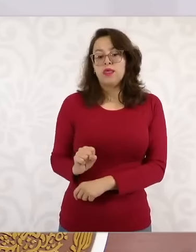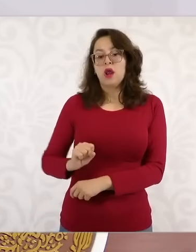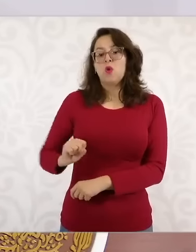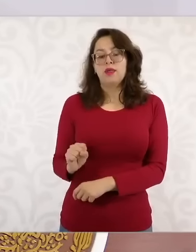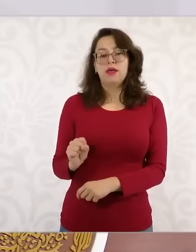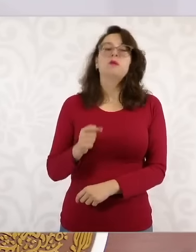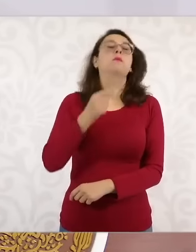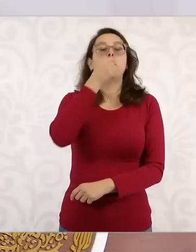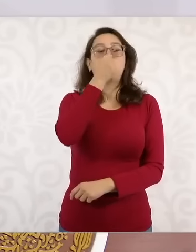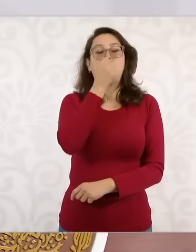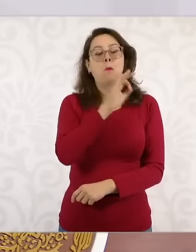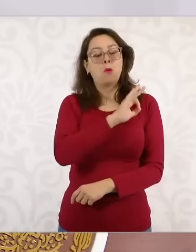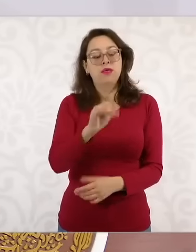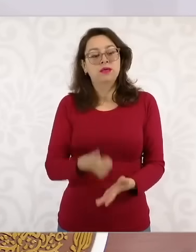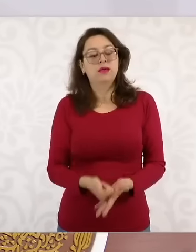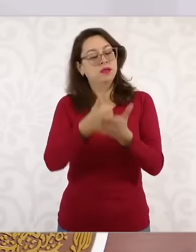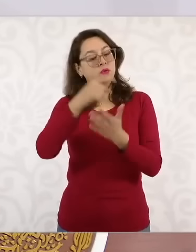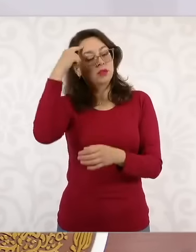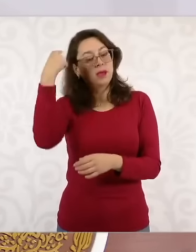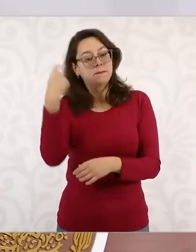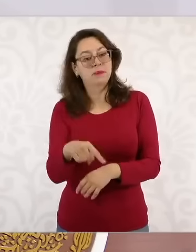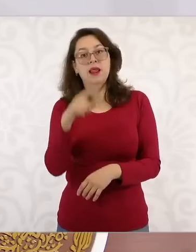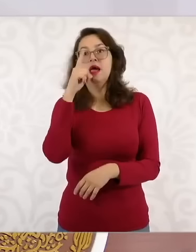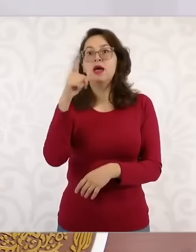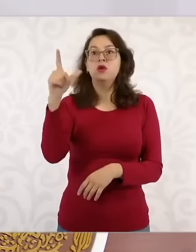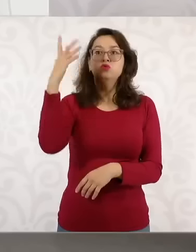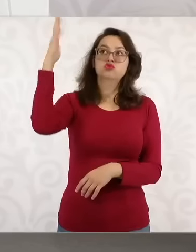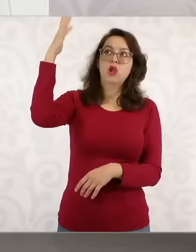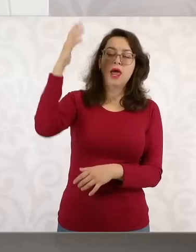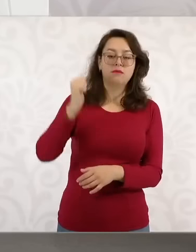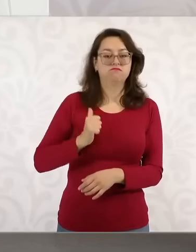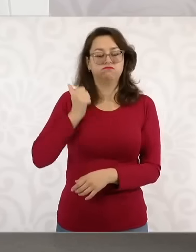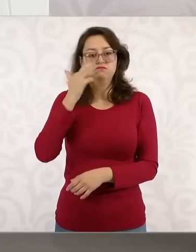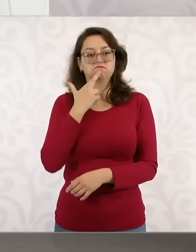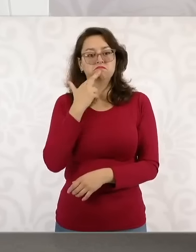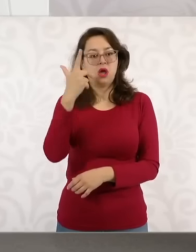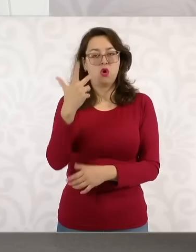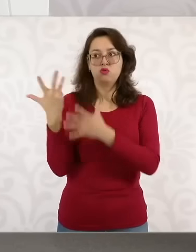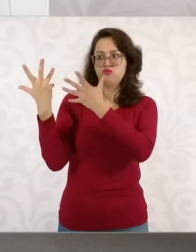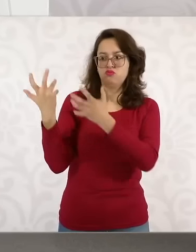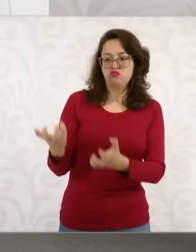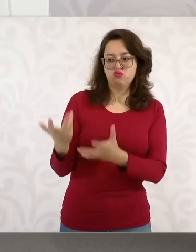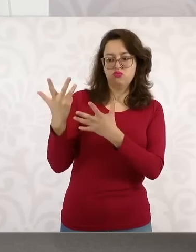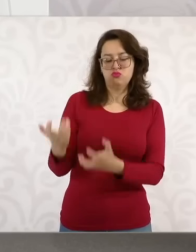la central, mejorando el aprovechamiento de la energía solar. Con estas fases, la CFE concluirá